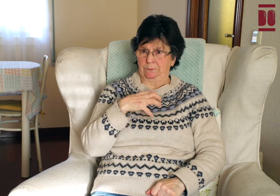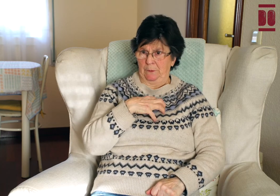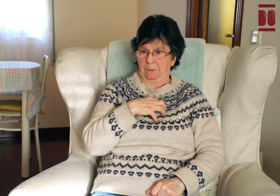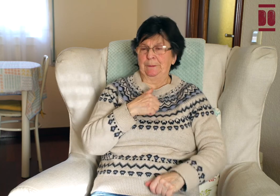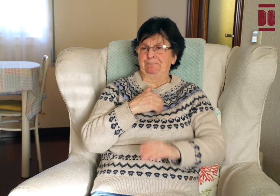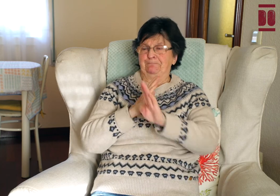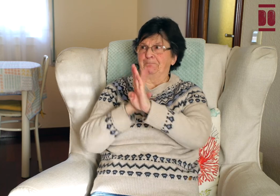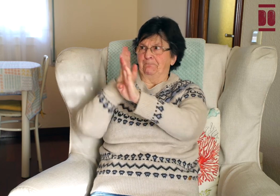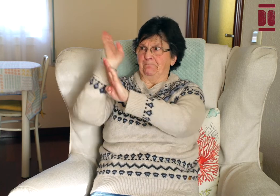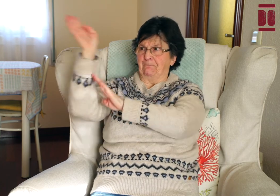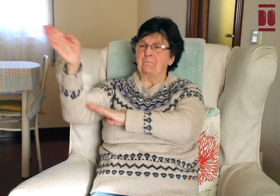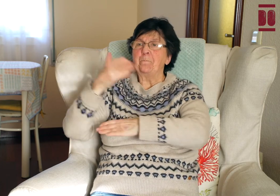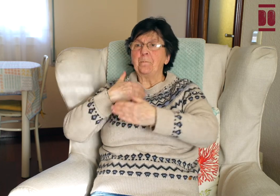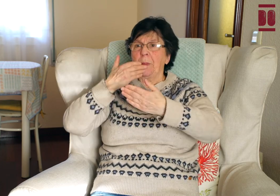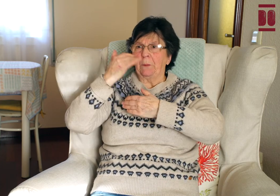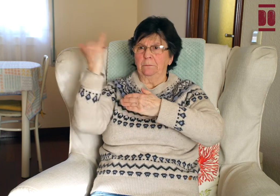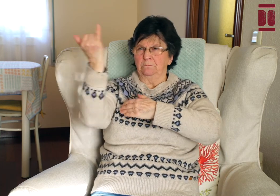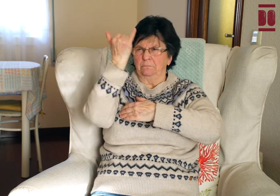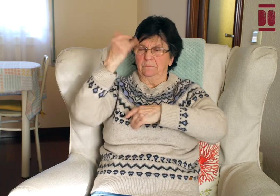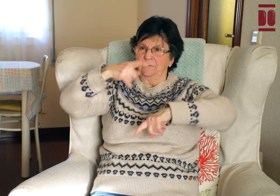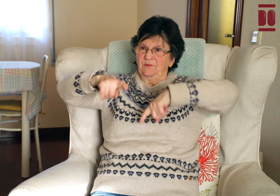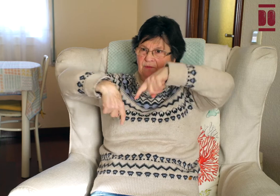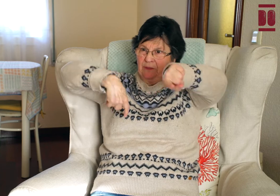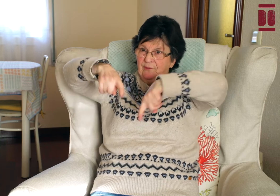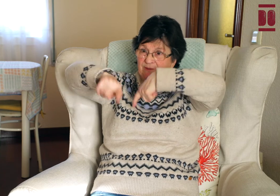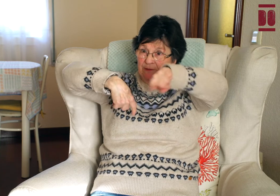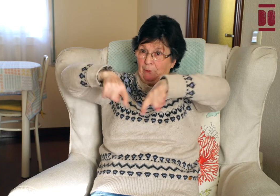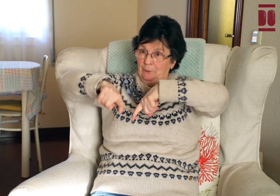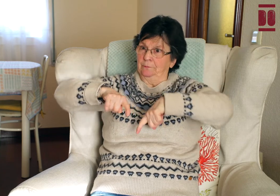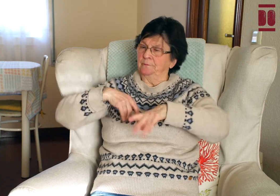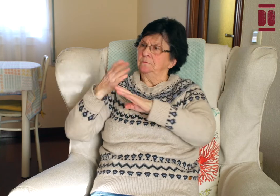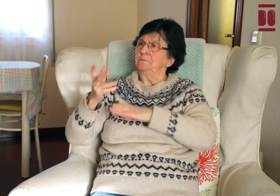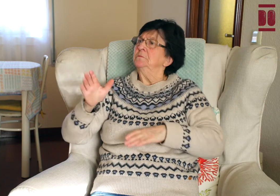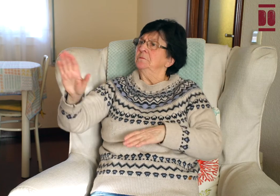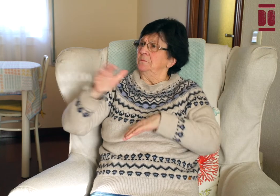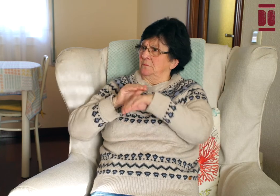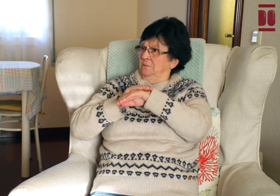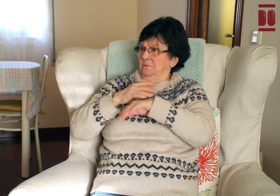Entonces fui a la Jefatura de Tráfico y les comenté educadamente